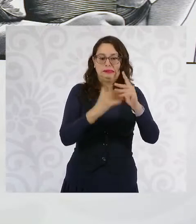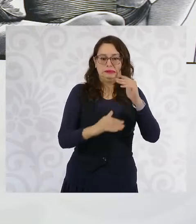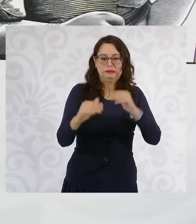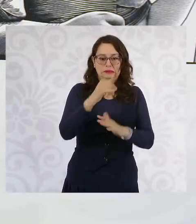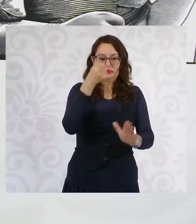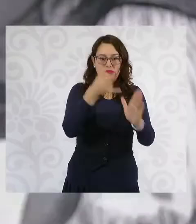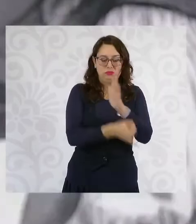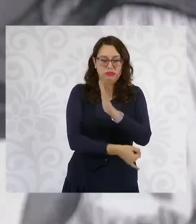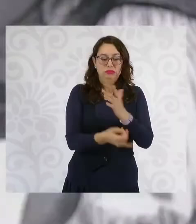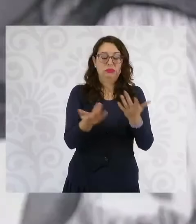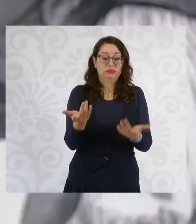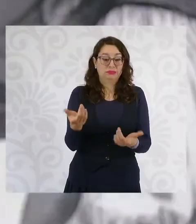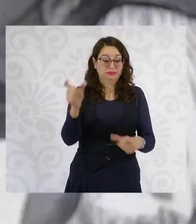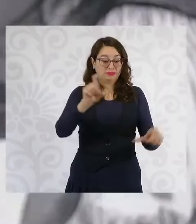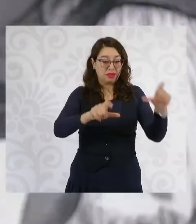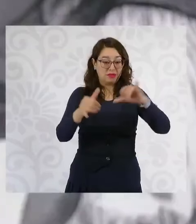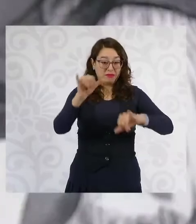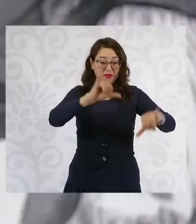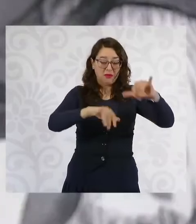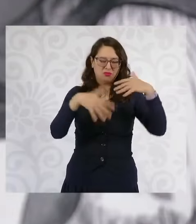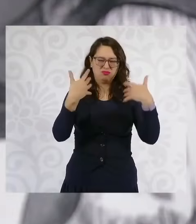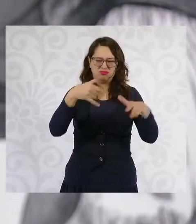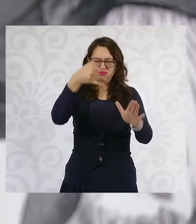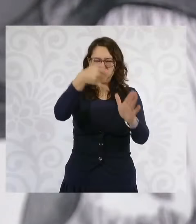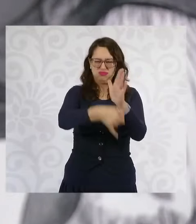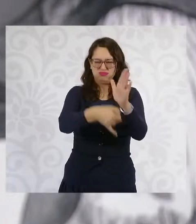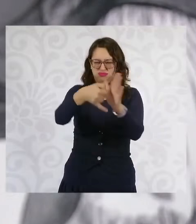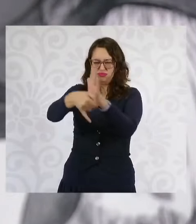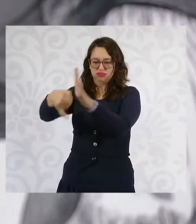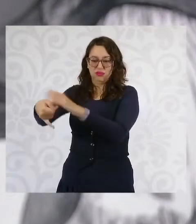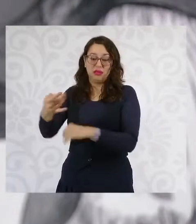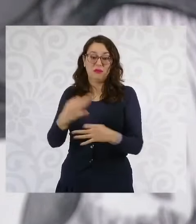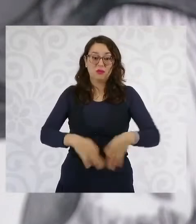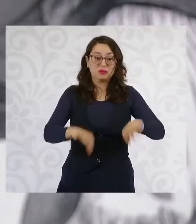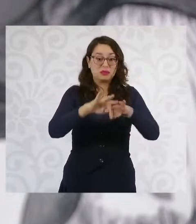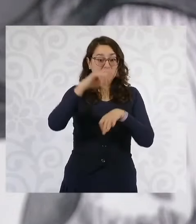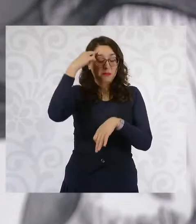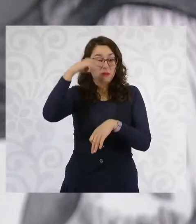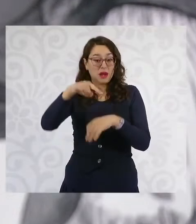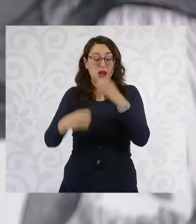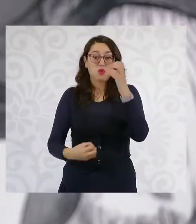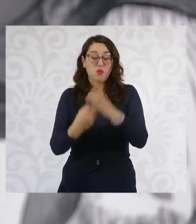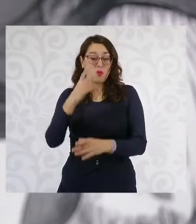cuántica que hoy Son indispensables para las tecnologías actuales no solo el teléfono no solo